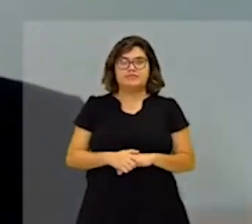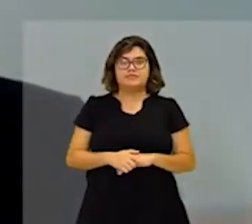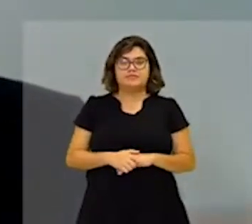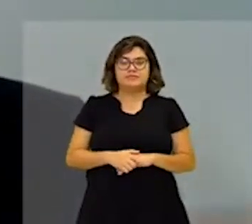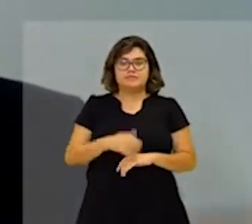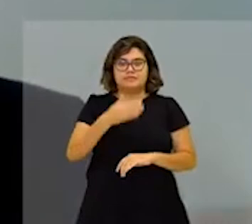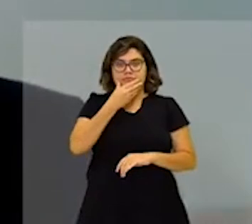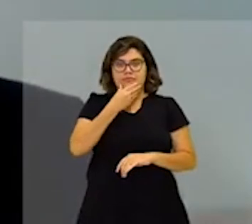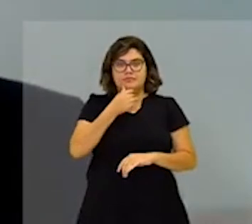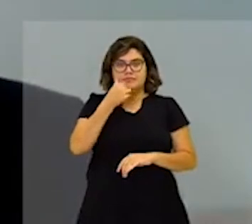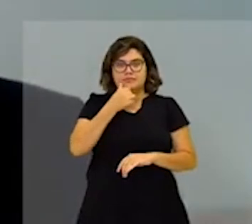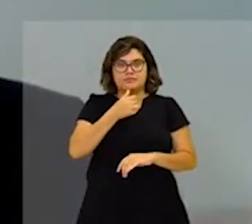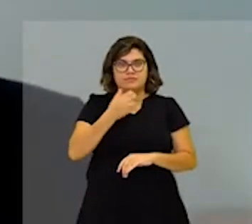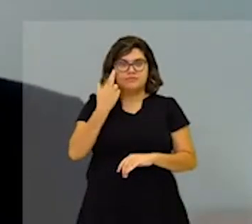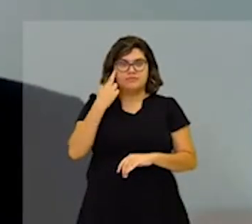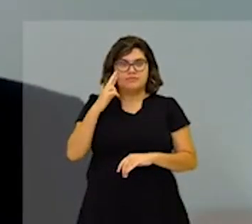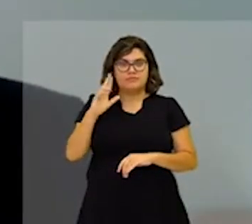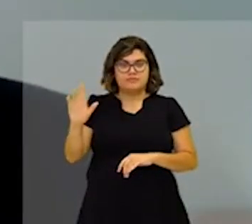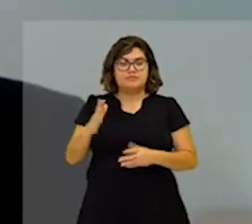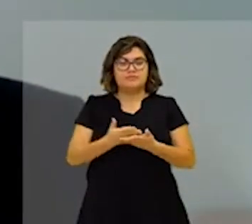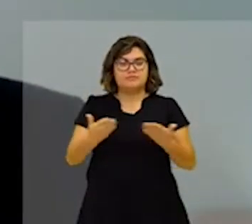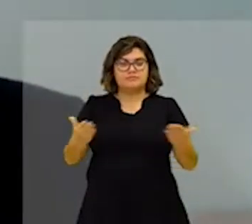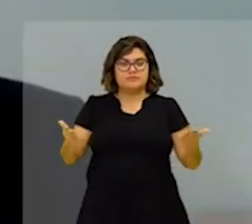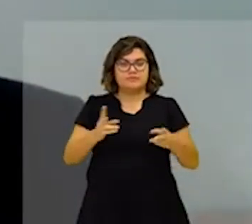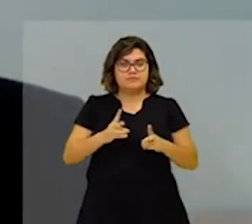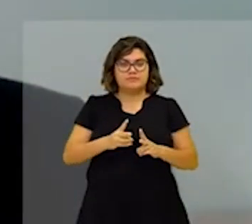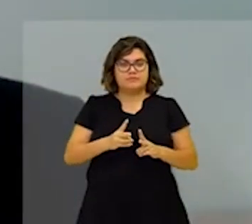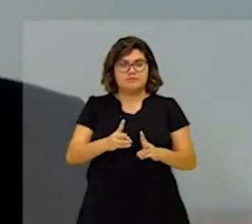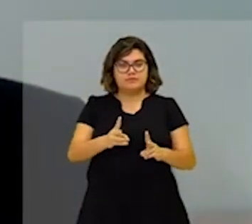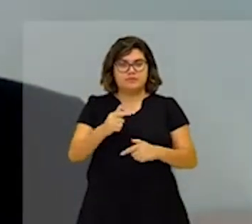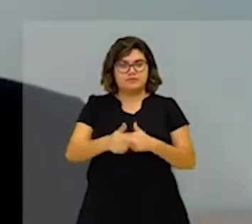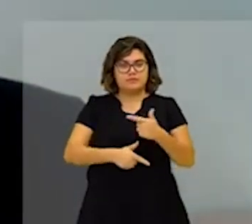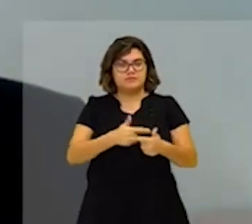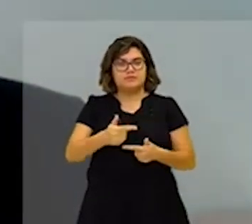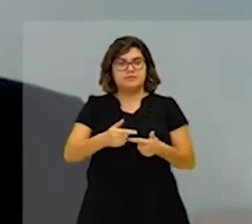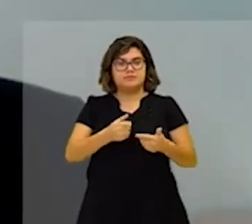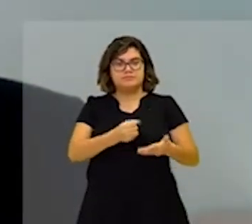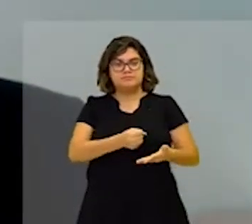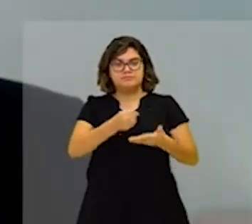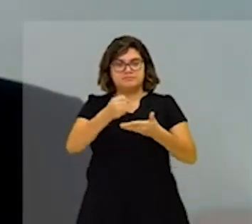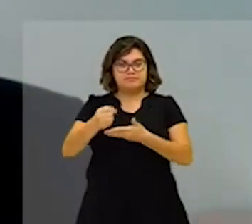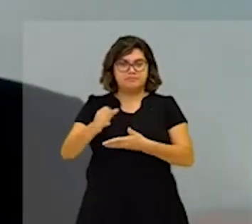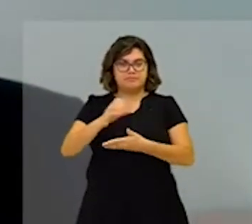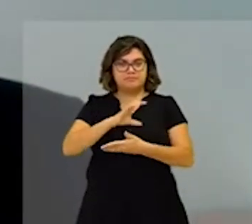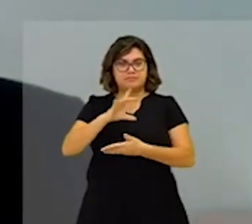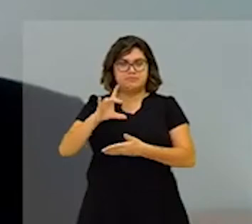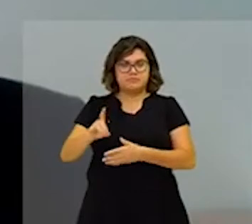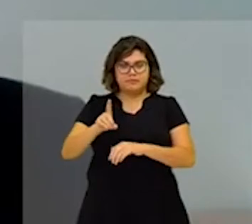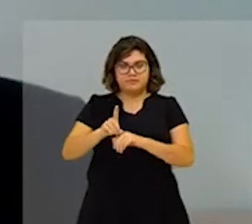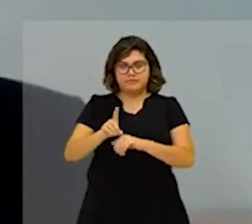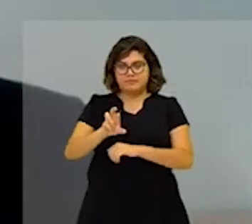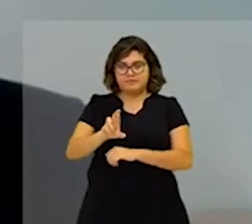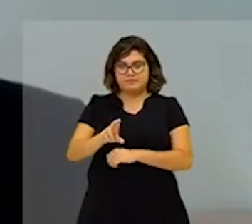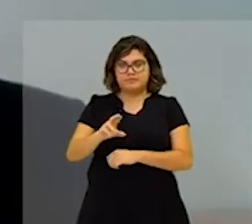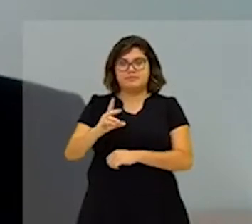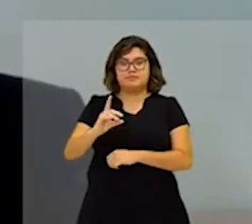willie's para a condução do trabalho é a palavra a coordenadora da mesa Doutora Denise schilickmann